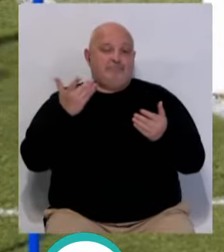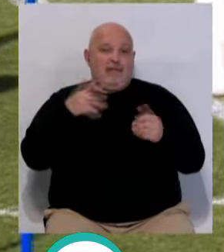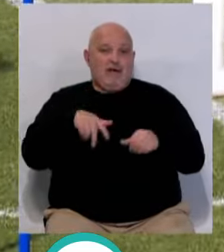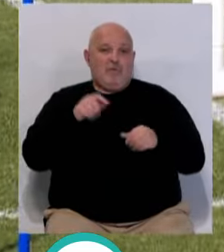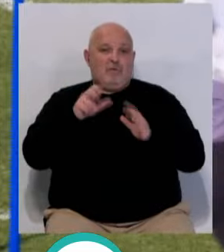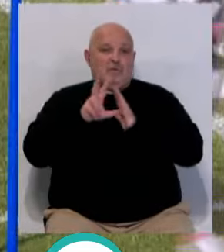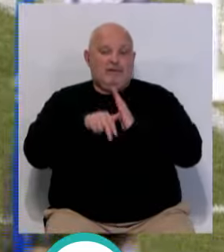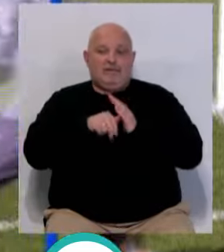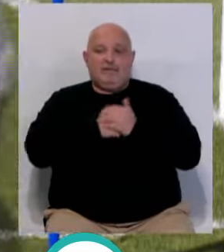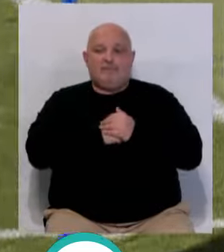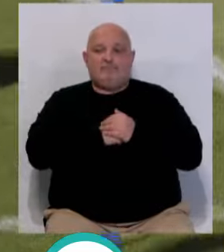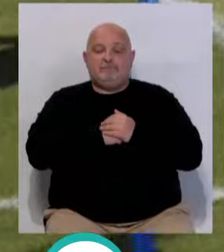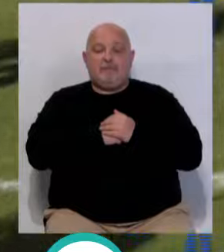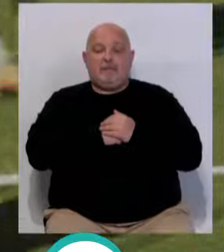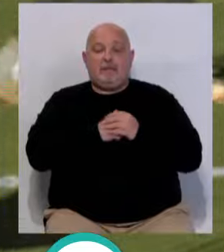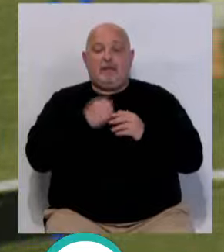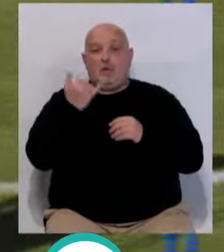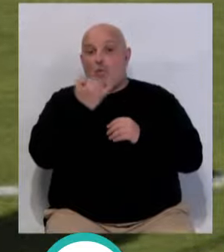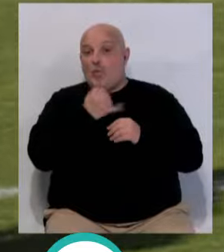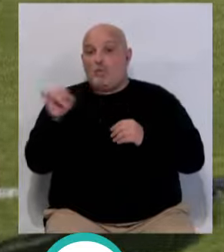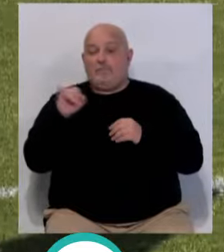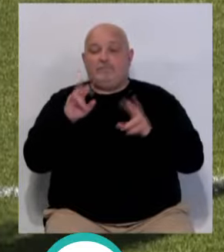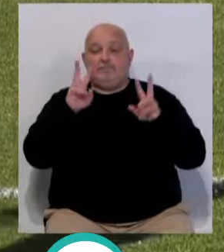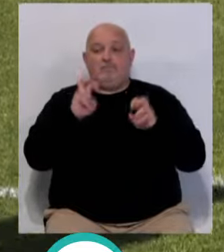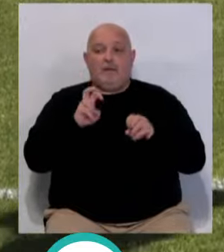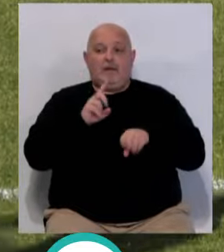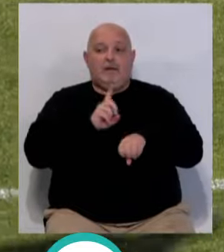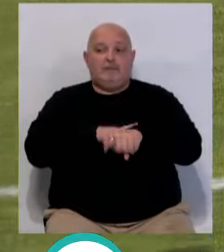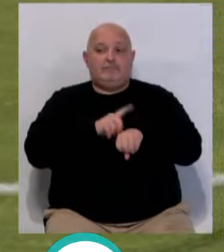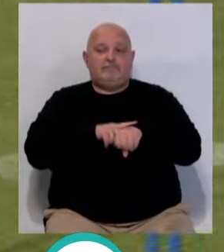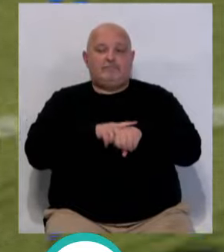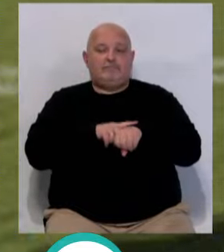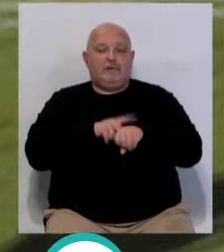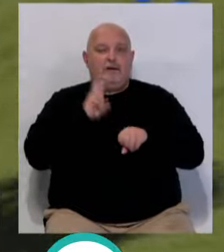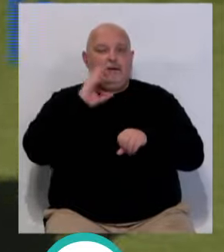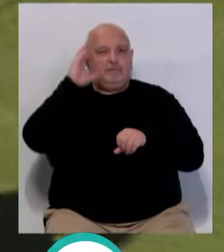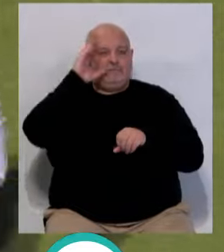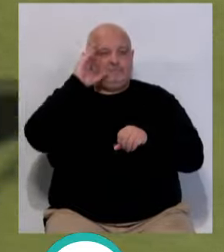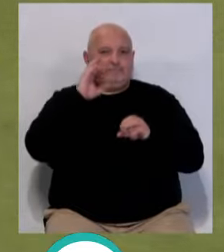algunos casos y ya para finalizar hoy ya no nos va a dar tiempo a a escuchar las declaraciones